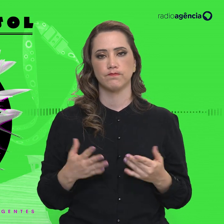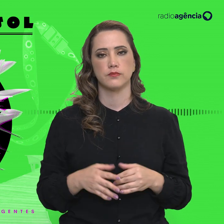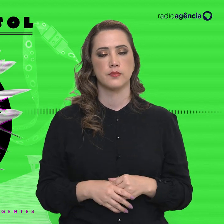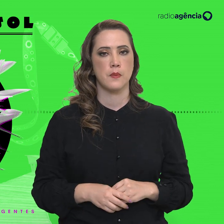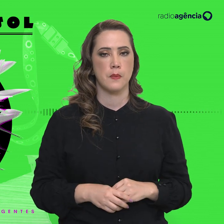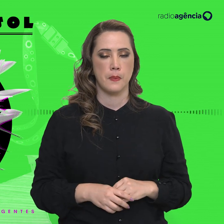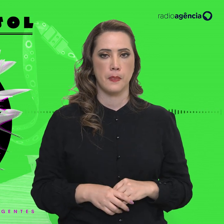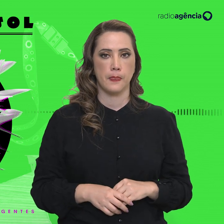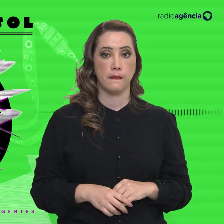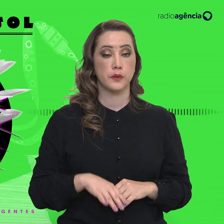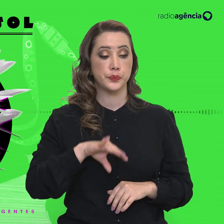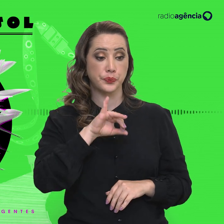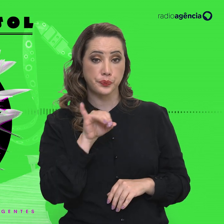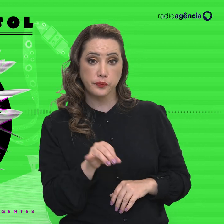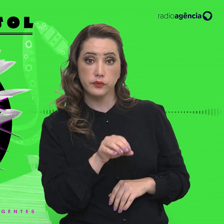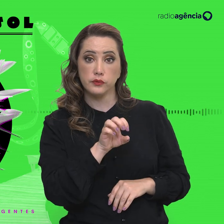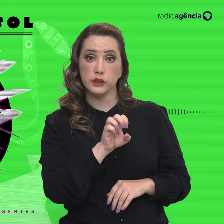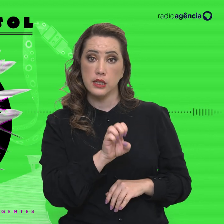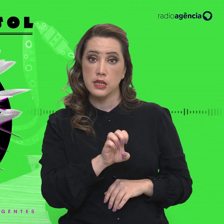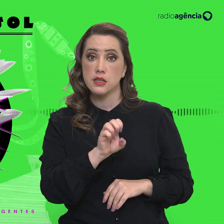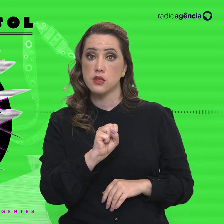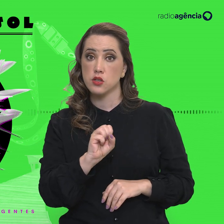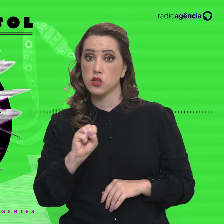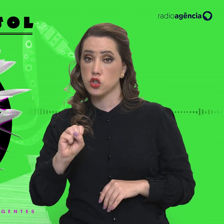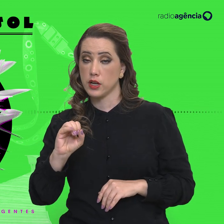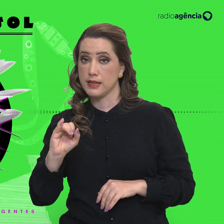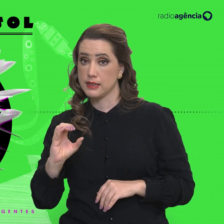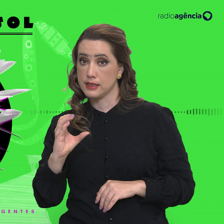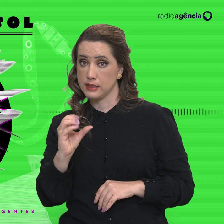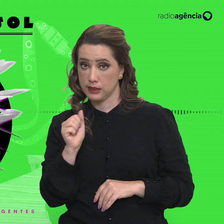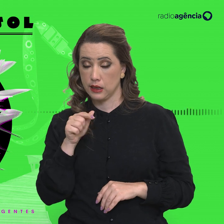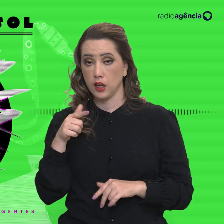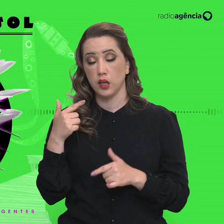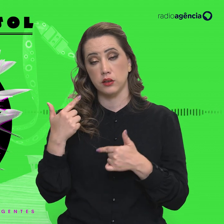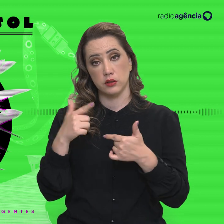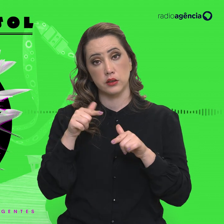[Marizete] Já a Jéssica Borges, como educadora e ativista pelos direitos humanos, combate